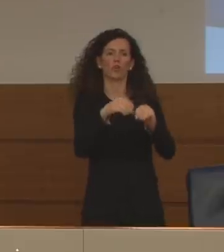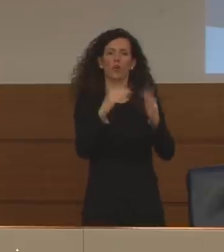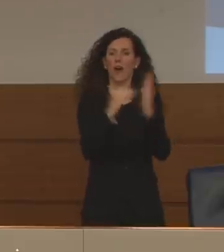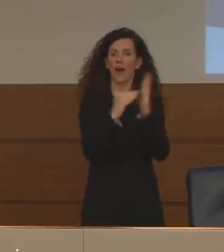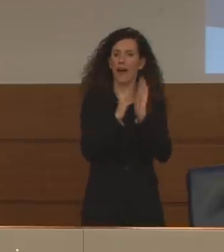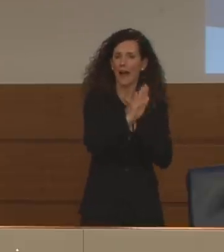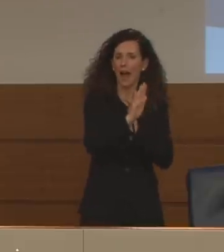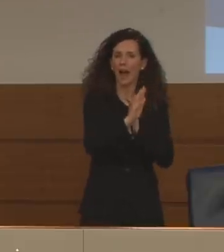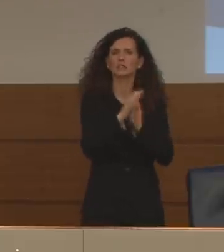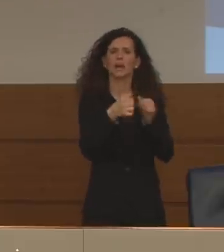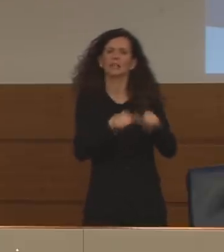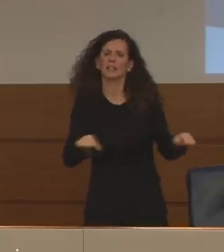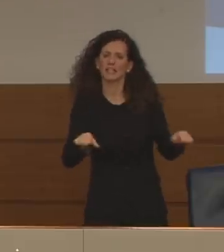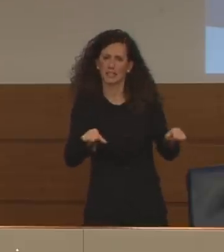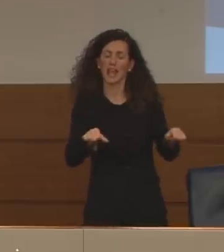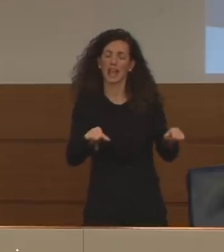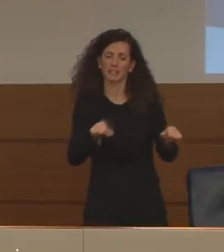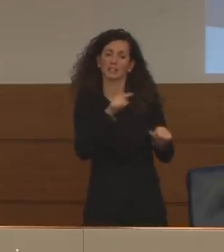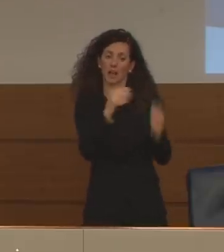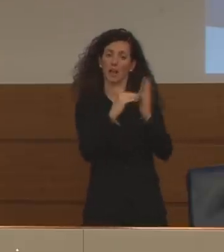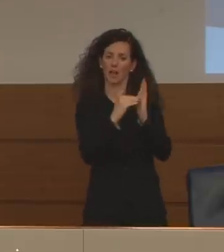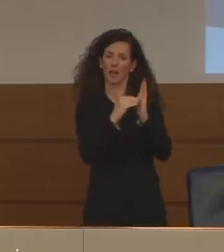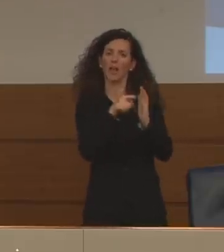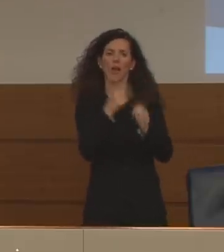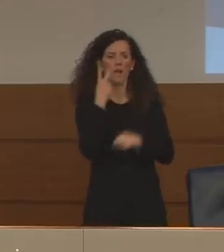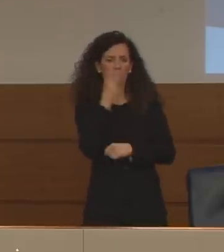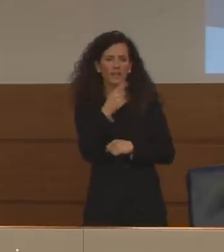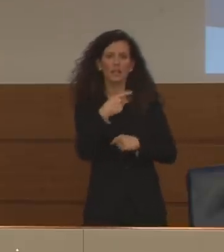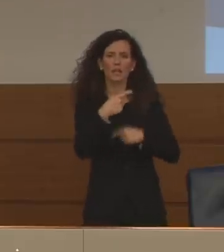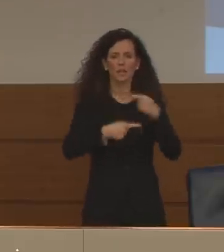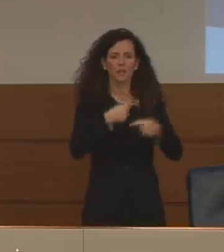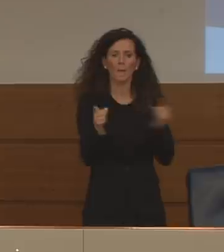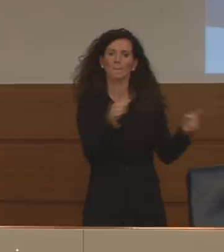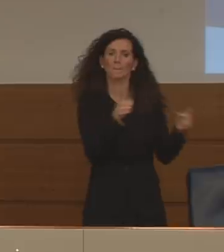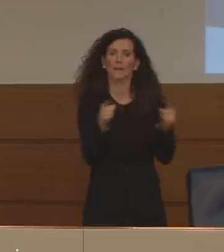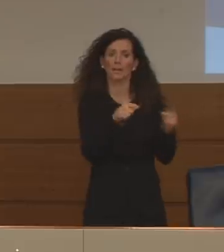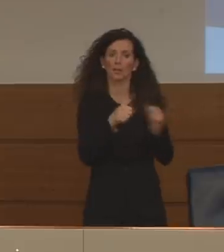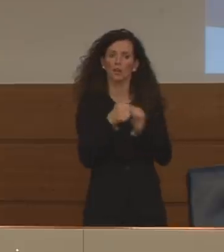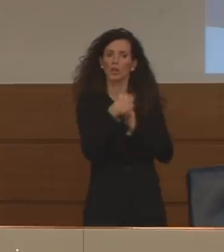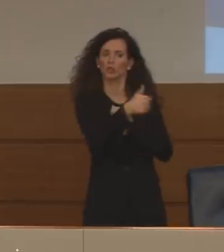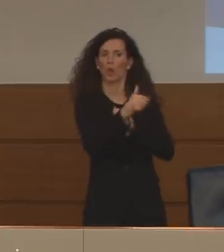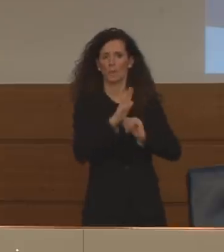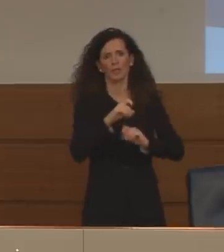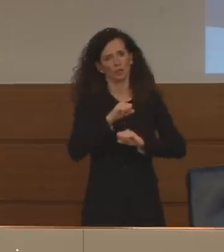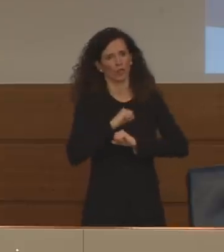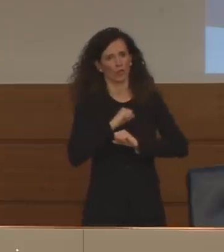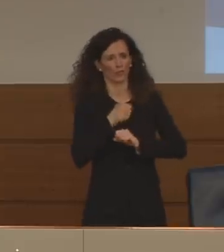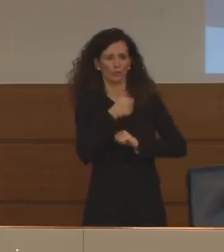di abituale dimora per osservare il periodo di isolamento fiduciario. Lo spostamento